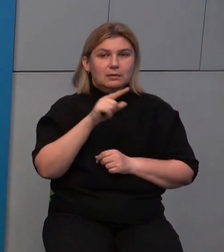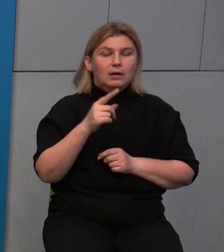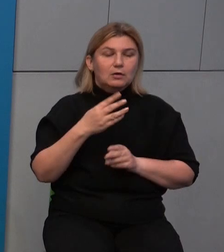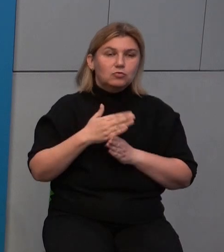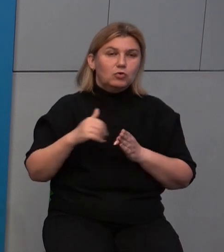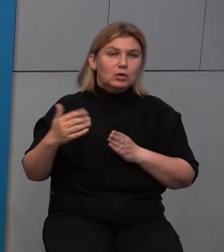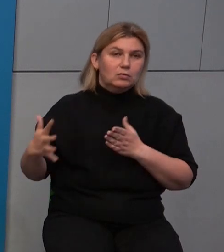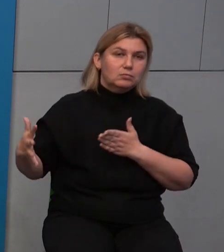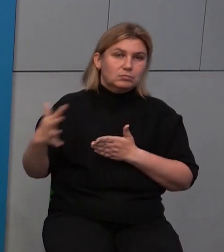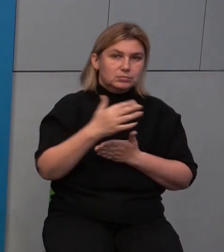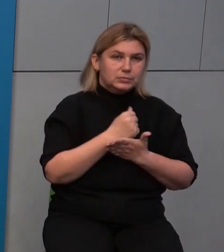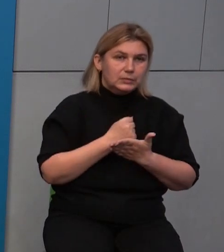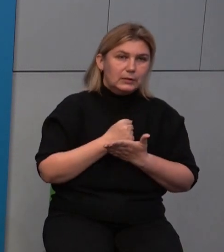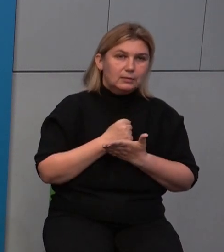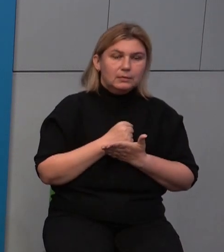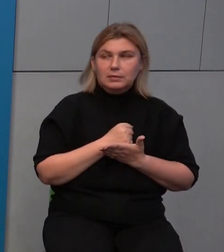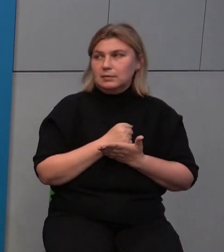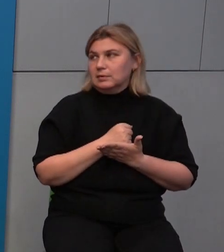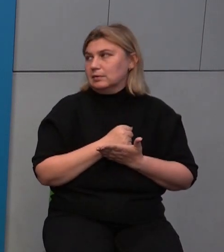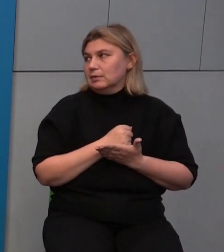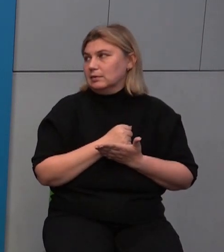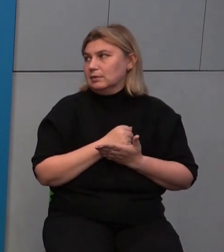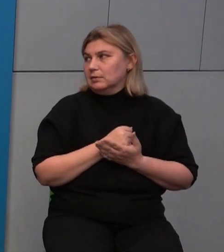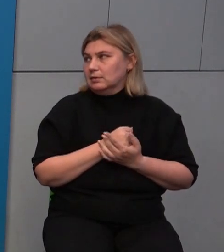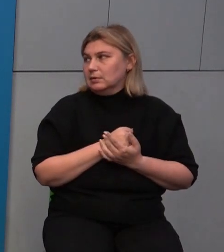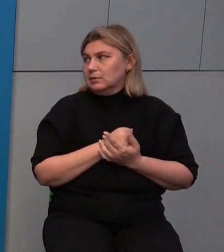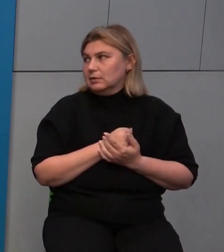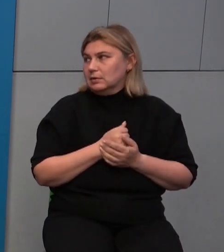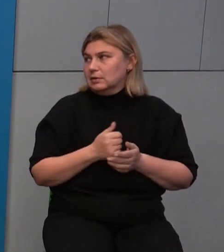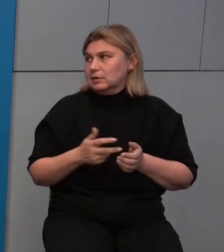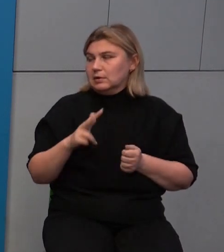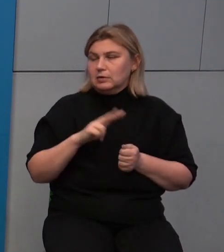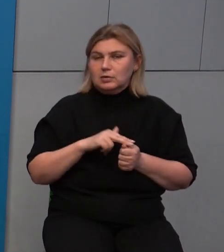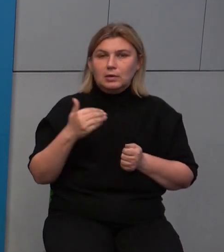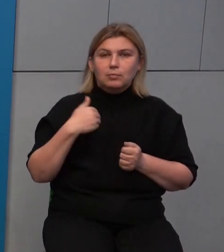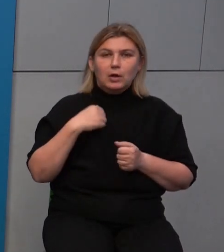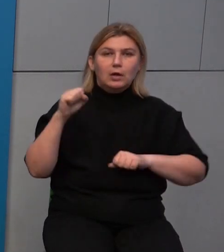oni przejęli dokumentów, które były z procesów sądowych,